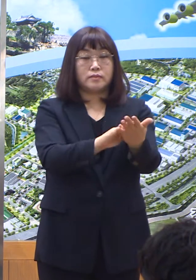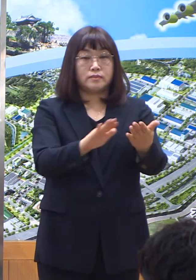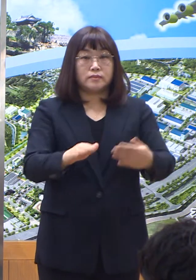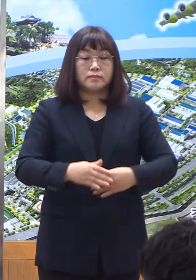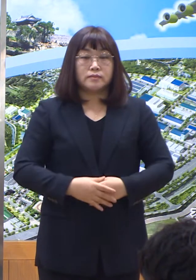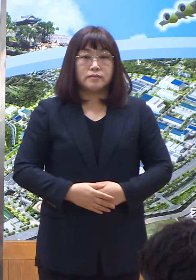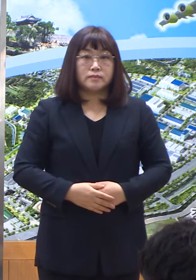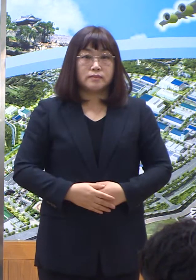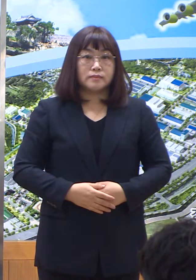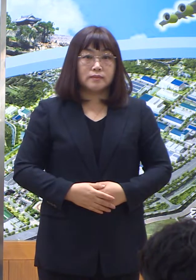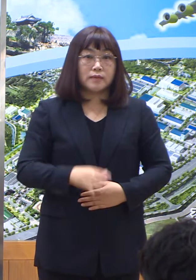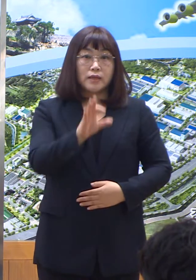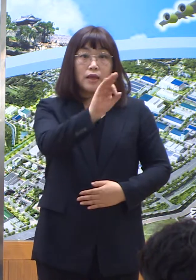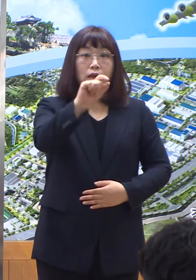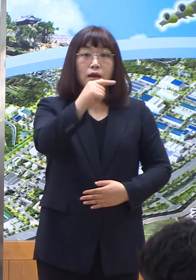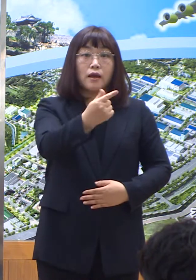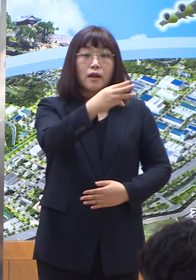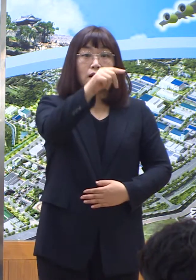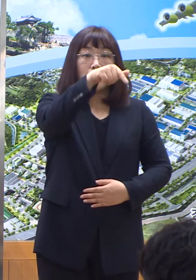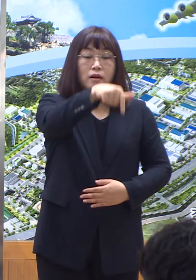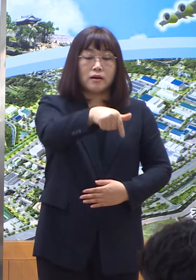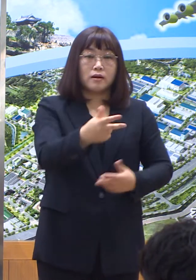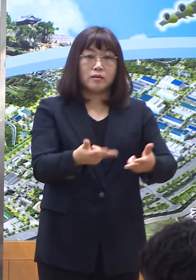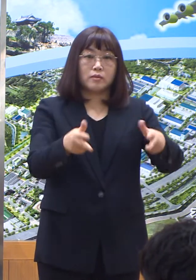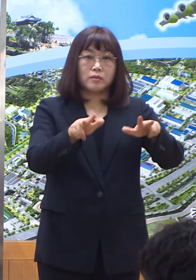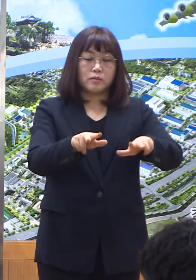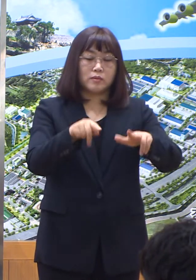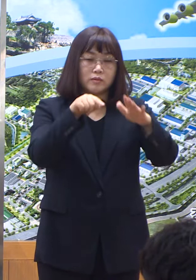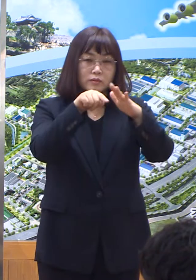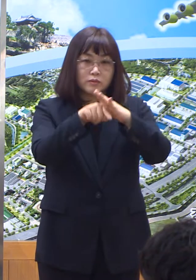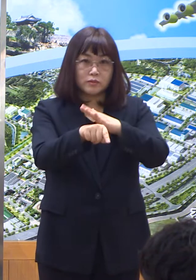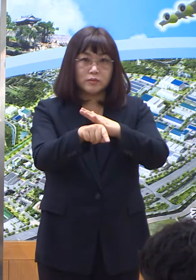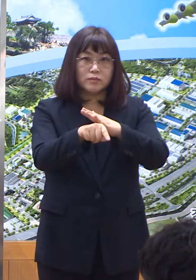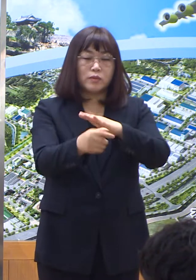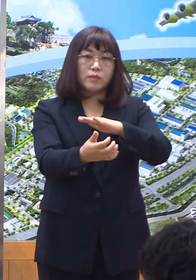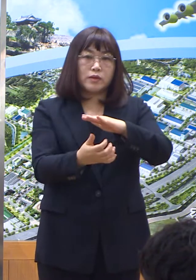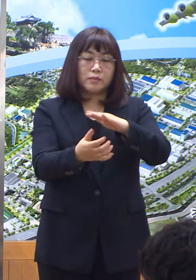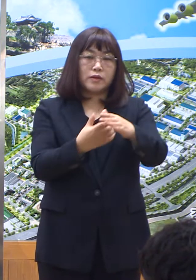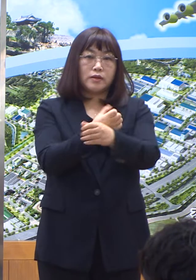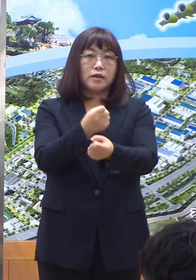안락공원 추모 1000대 사전 예약해 쓰시오 온라인 책무와 손녀